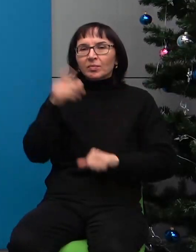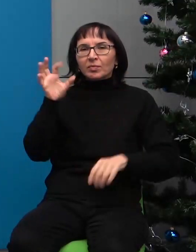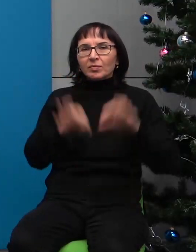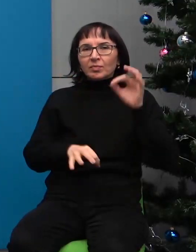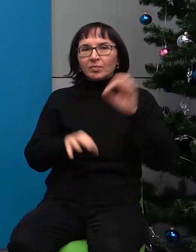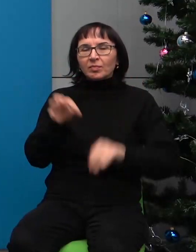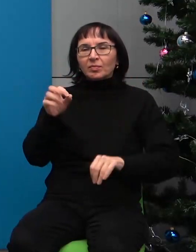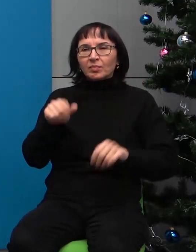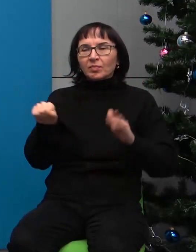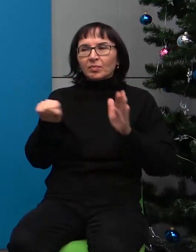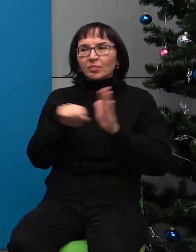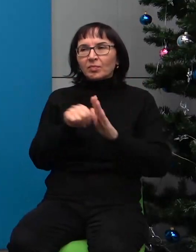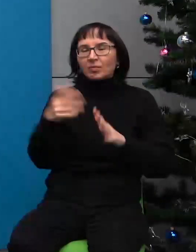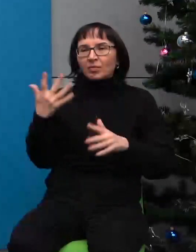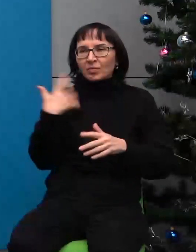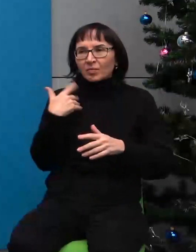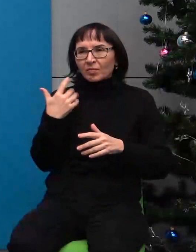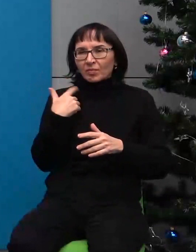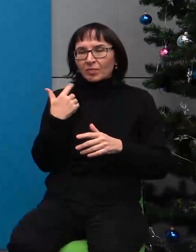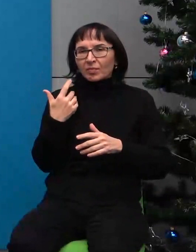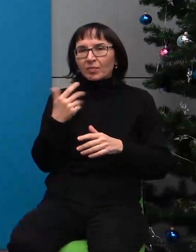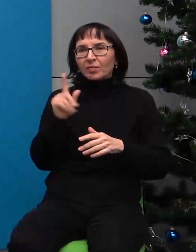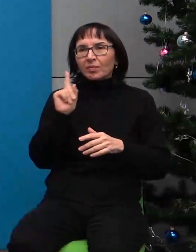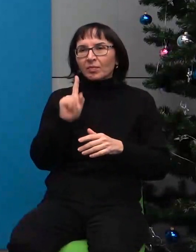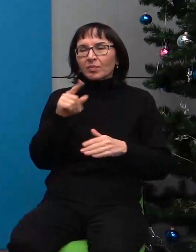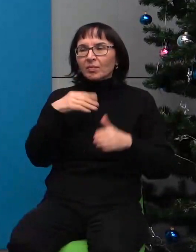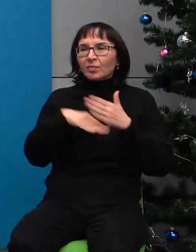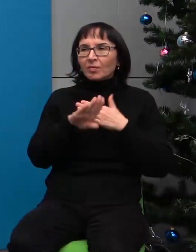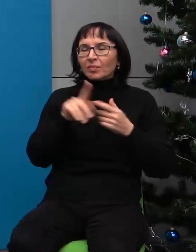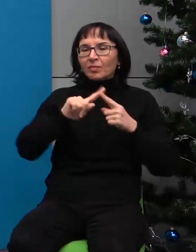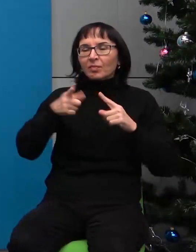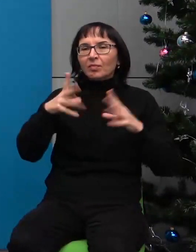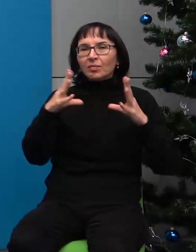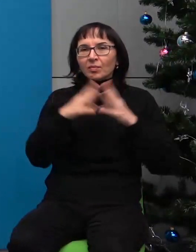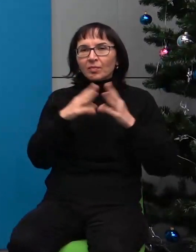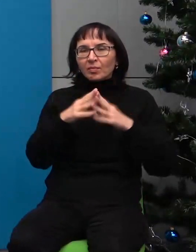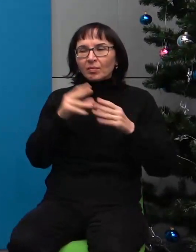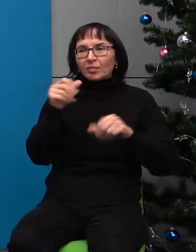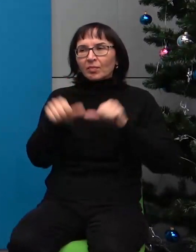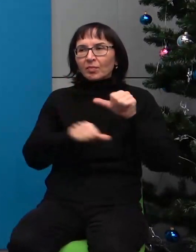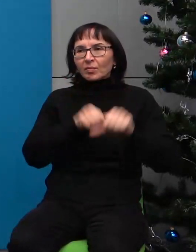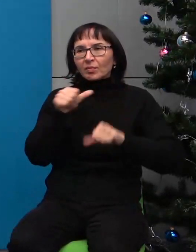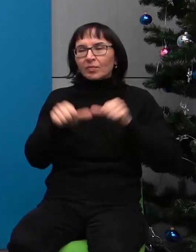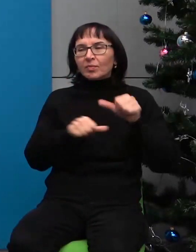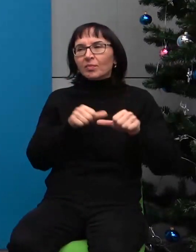Ale wyszedł po 10 latach. Landau ma piękny grób